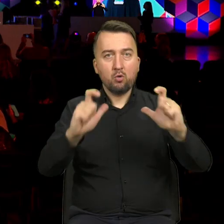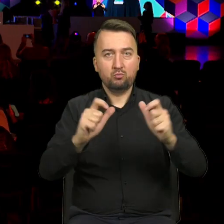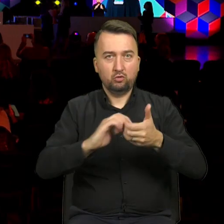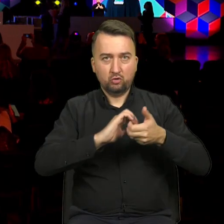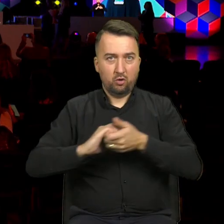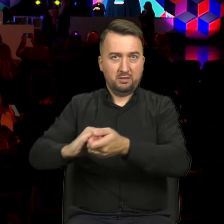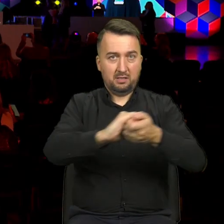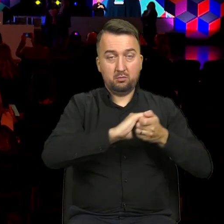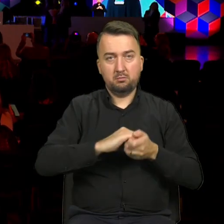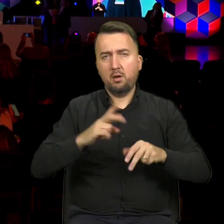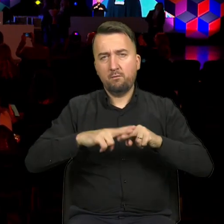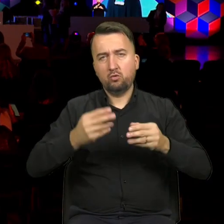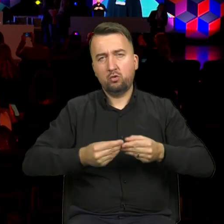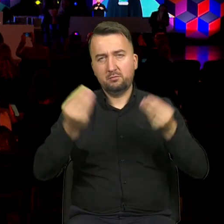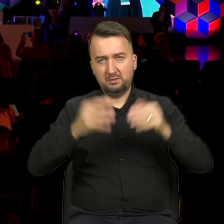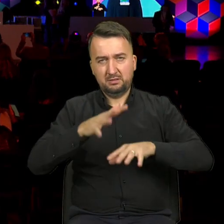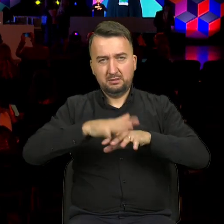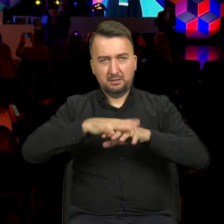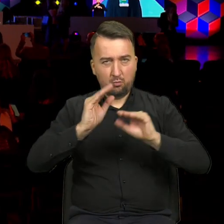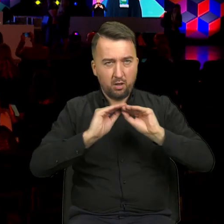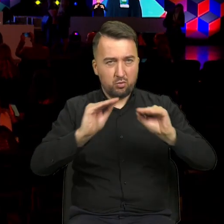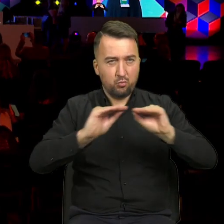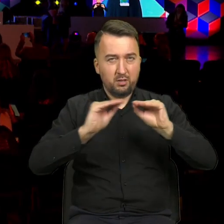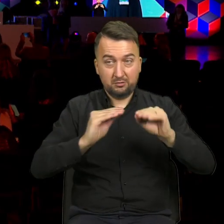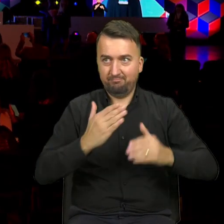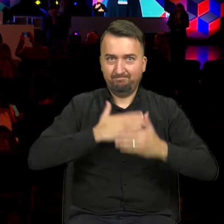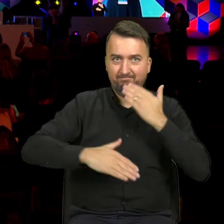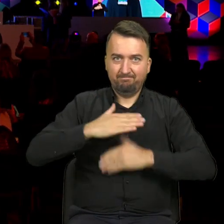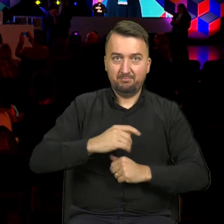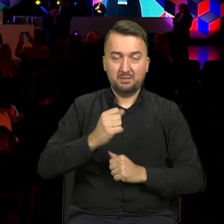Fundacja Rozwoju Systemu Edukacji. Cieszymy się, że pani dyrektor jest z nami.